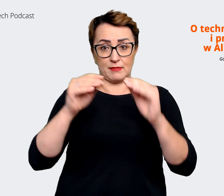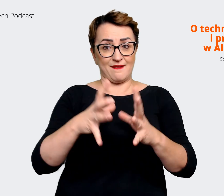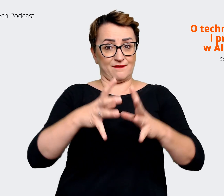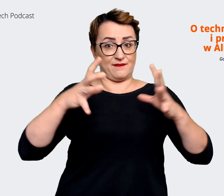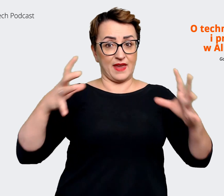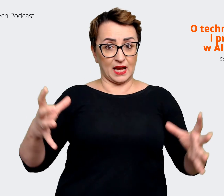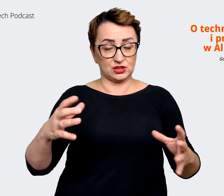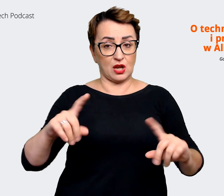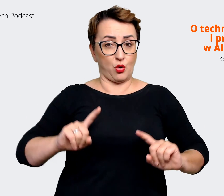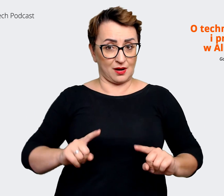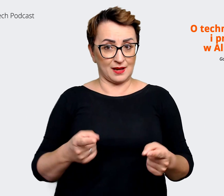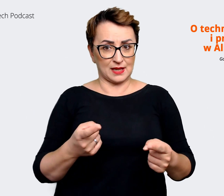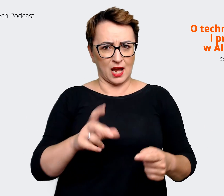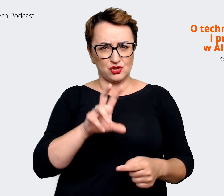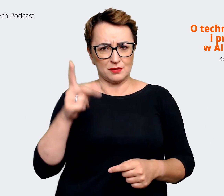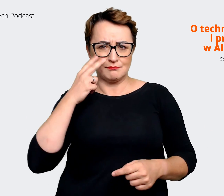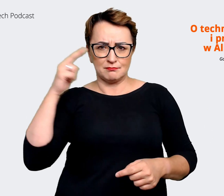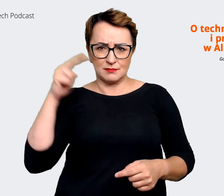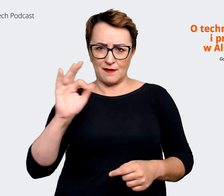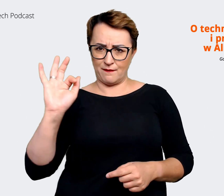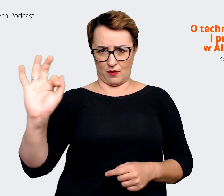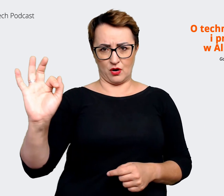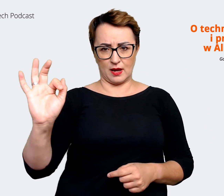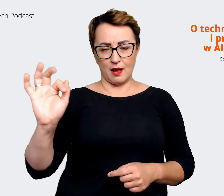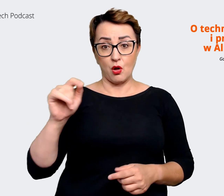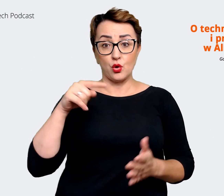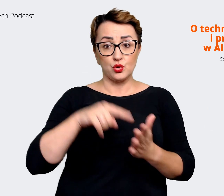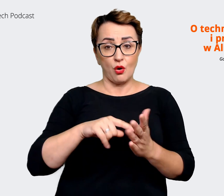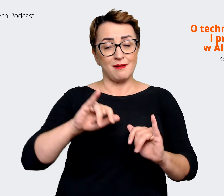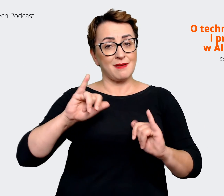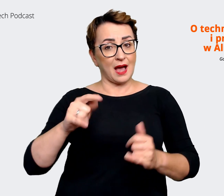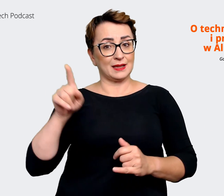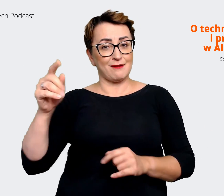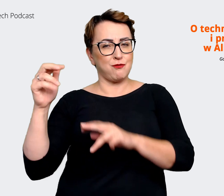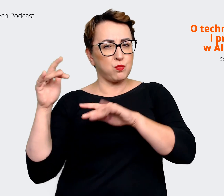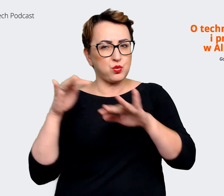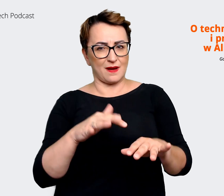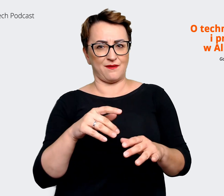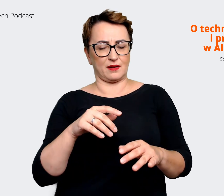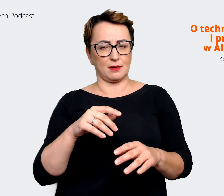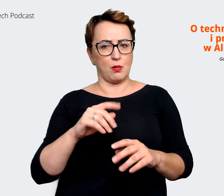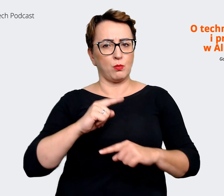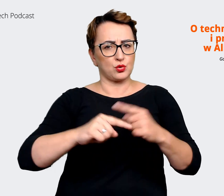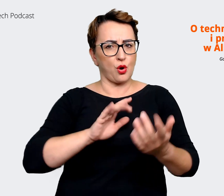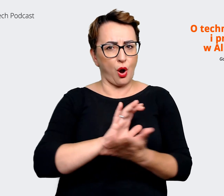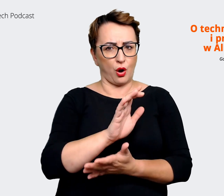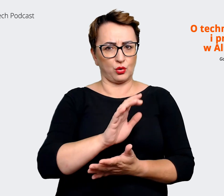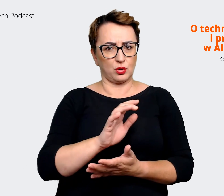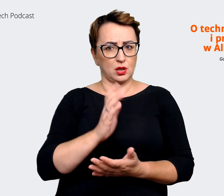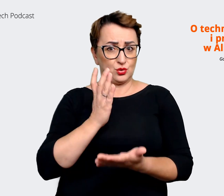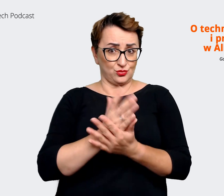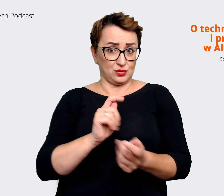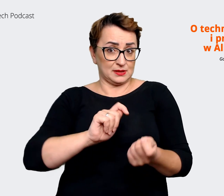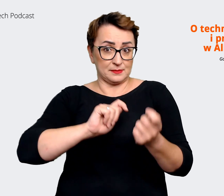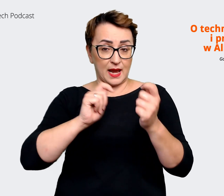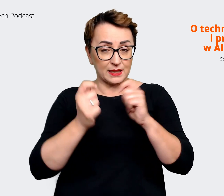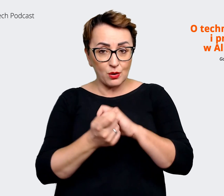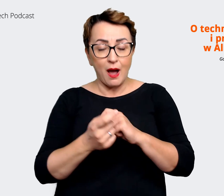I czy z twojej perspektywy to jaki Ty masz wpływ na produkt, jakoś się zmieniło i teraz będąc już